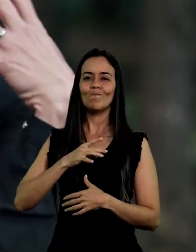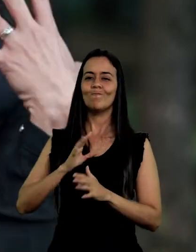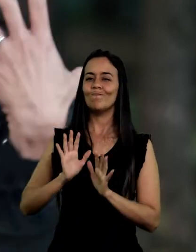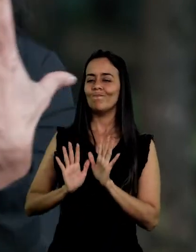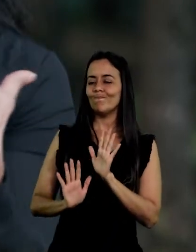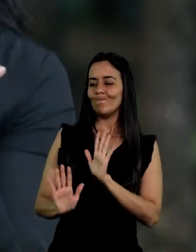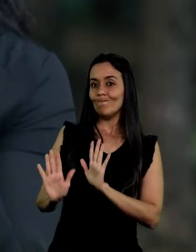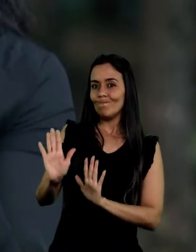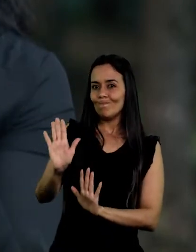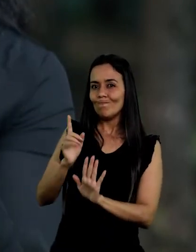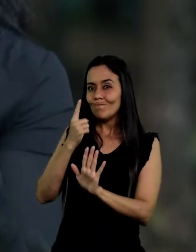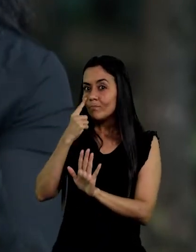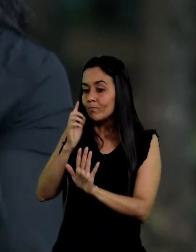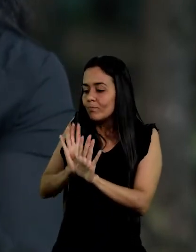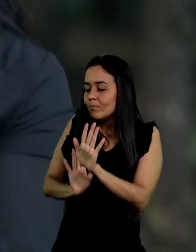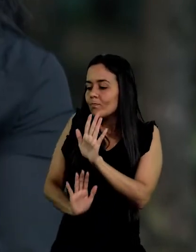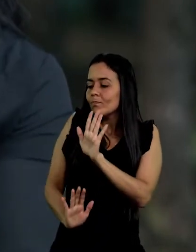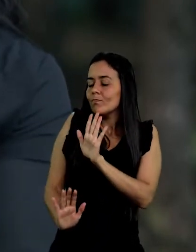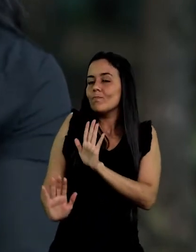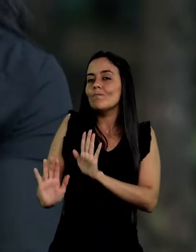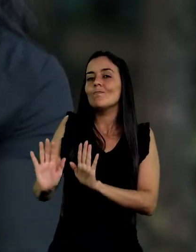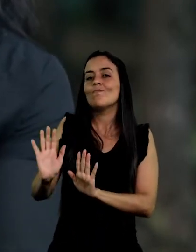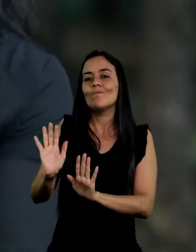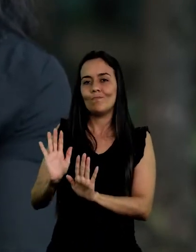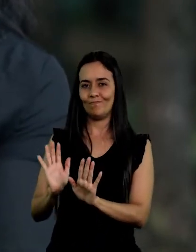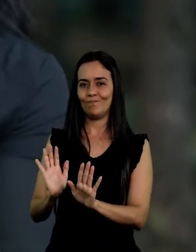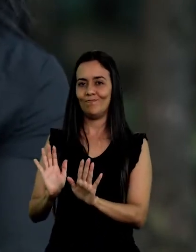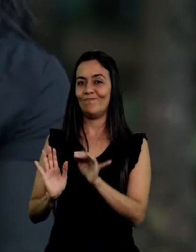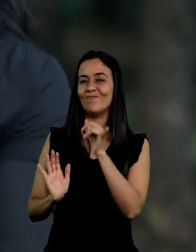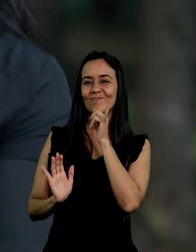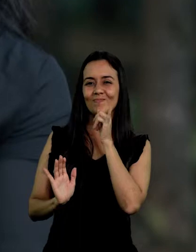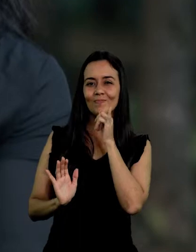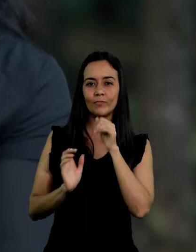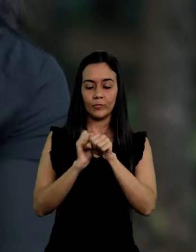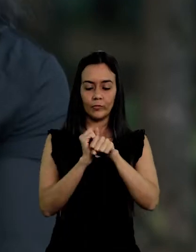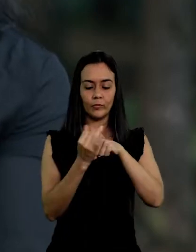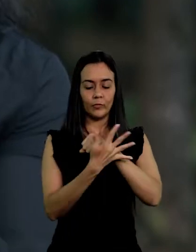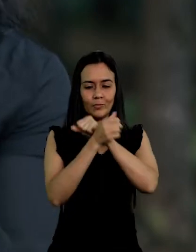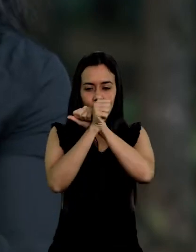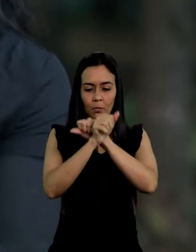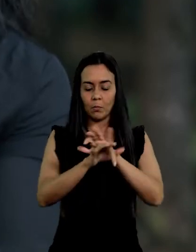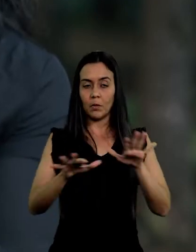passa por uma ameaça concreta, como uma pandemia, é natural